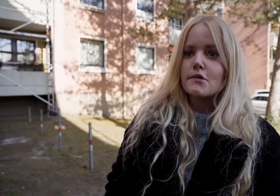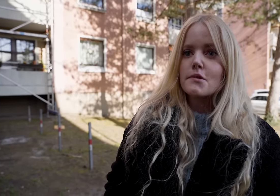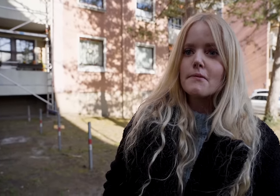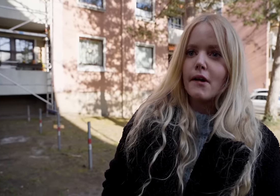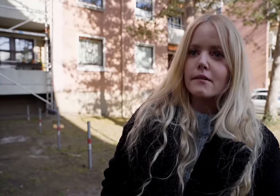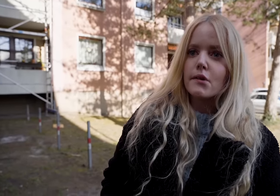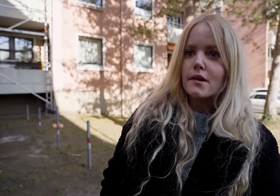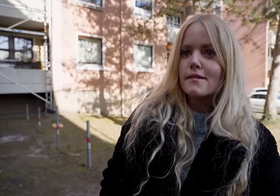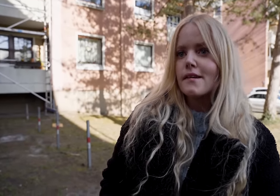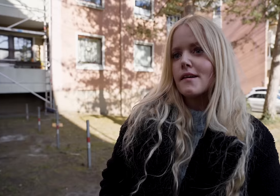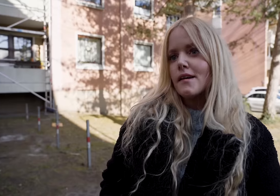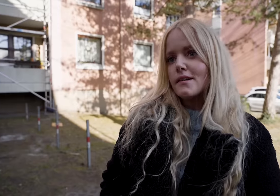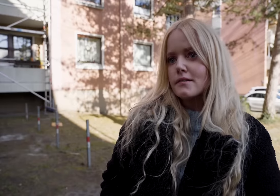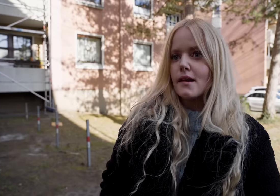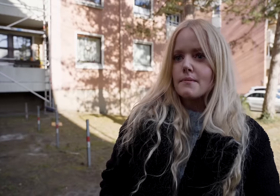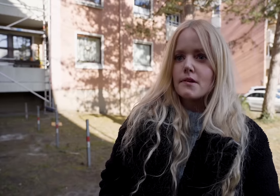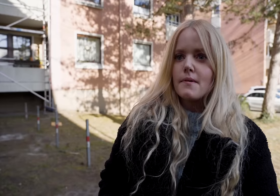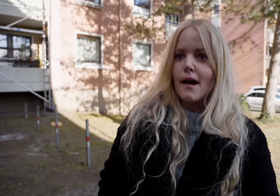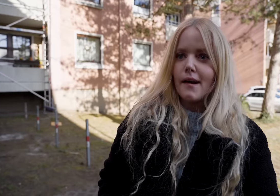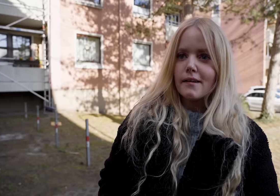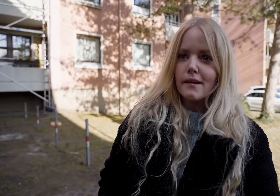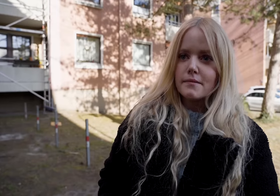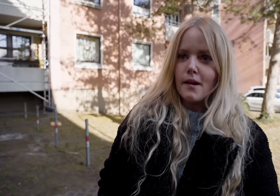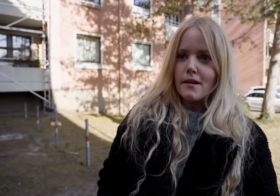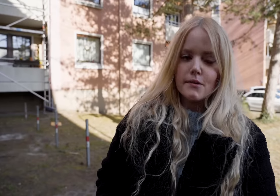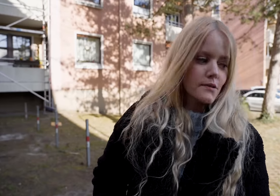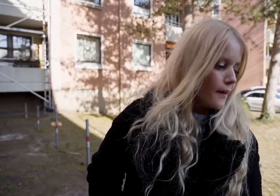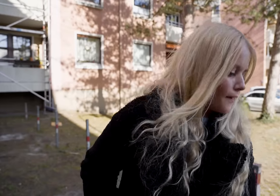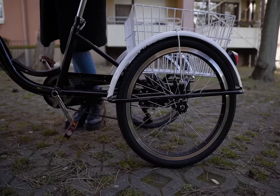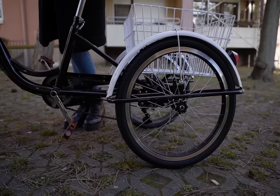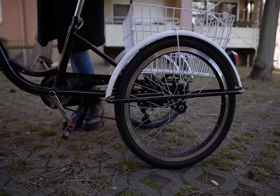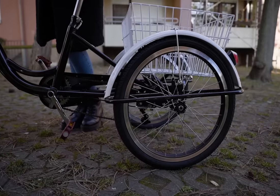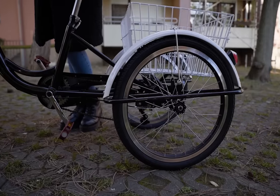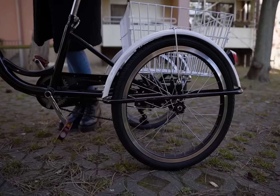weil ich sonst umfallen würde. Deswegen hab ich noch mal ein Rad mehr, und zwar hinten.